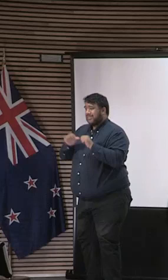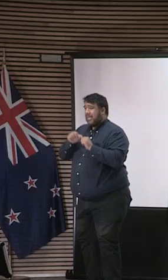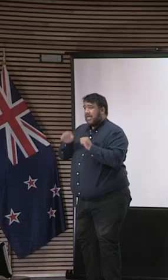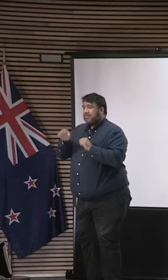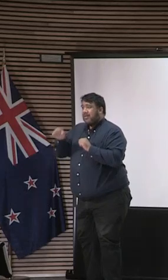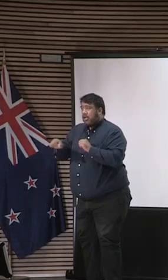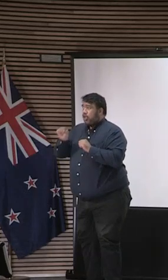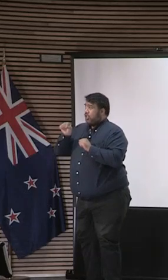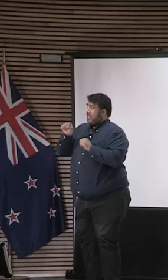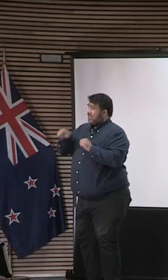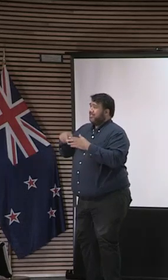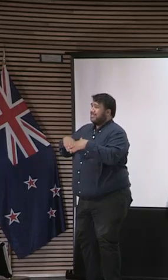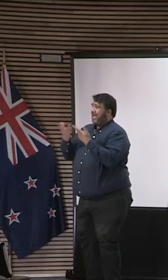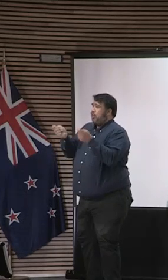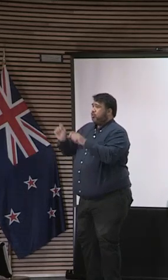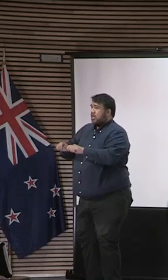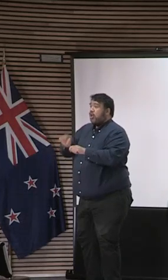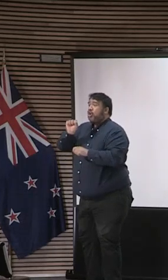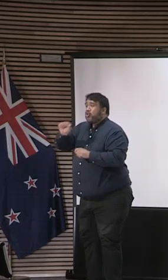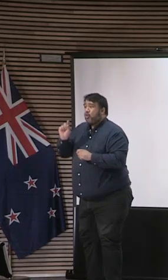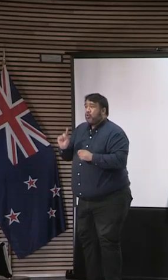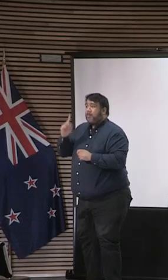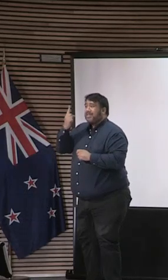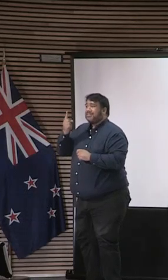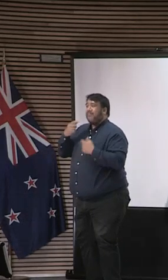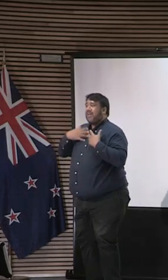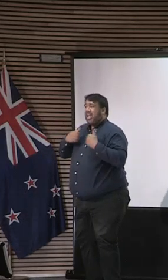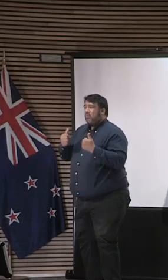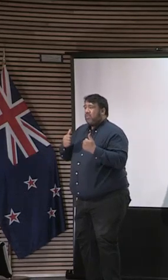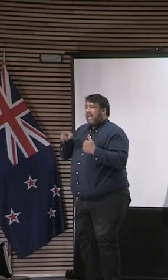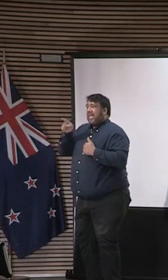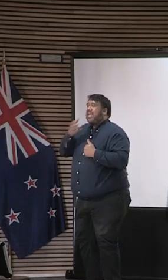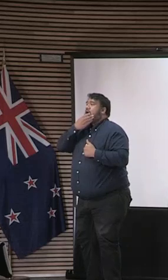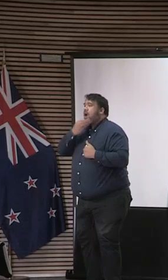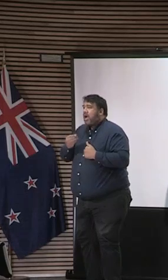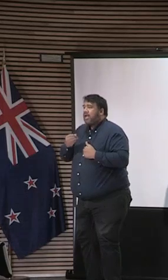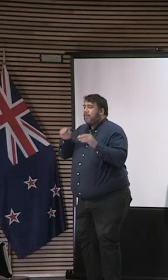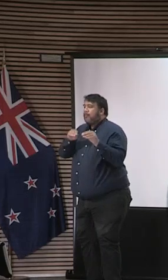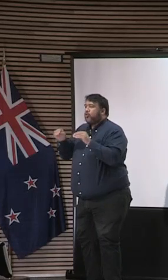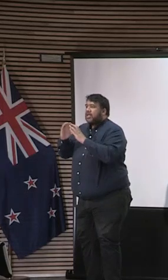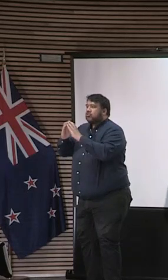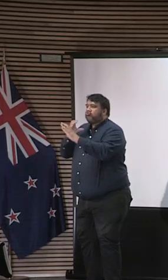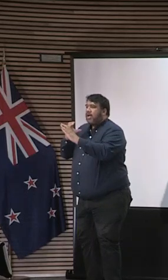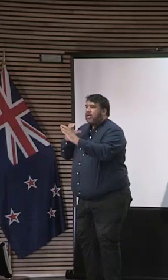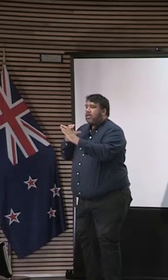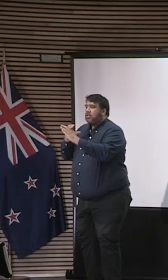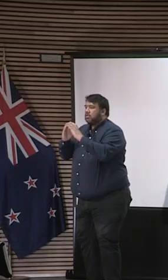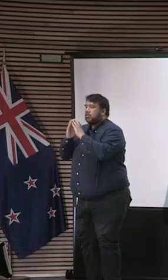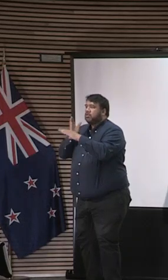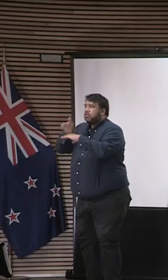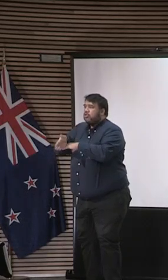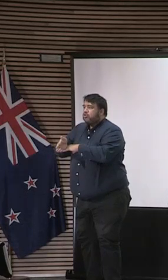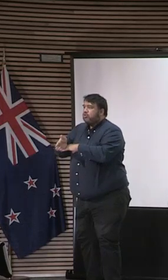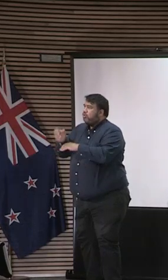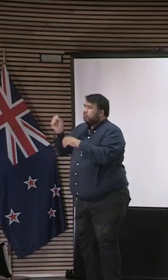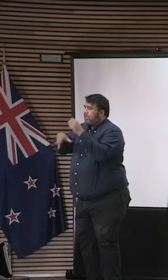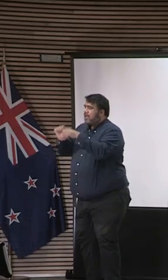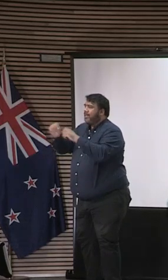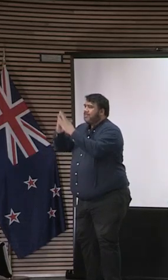whakaora i nga ora, i nga mano